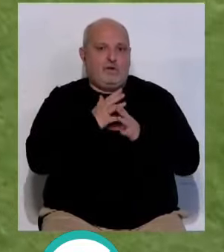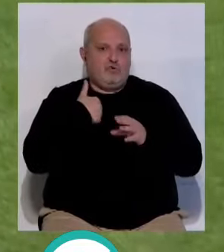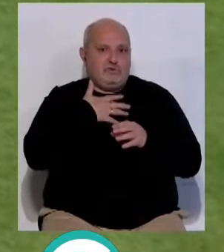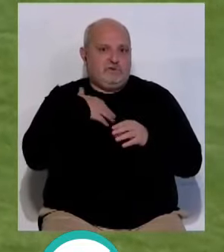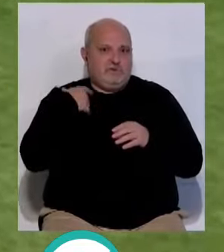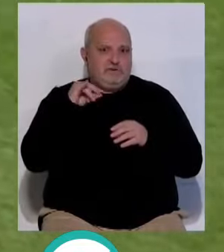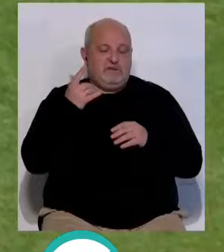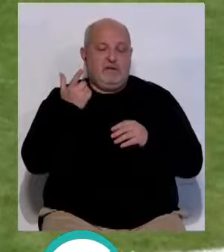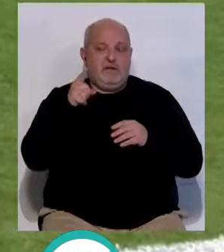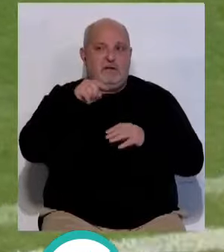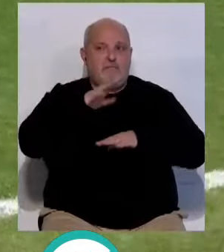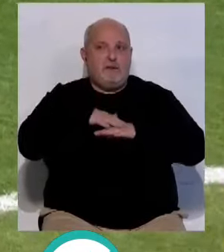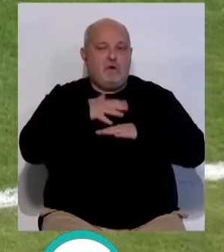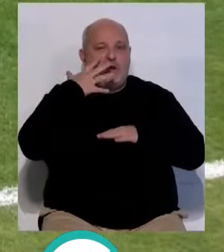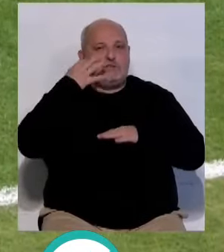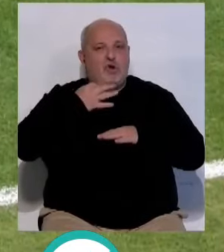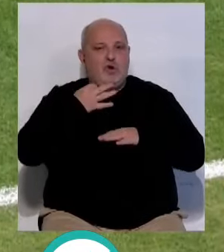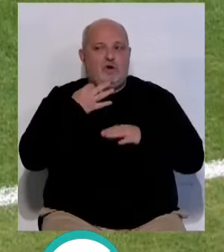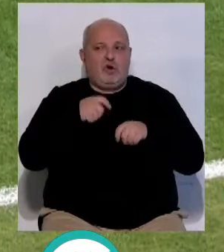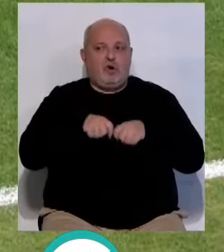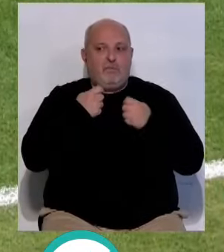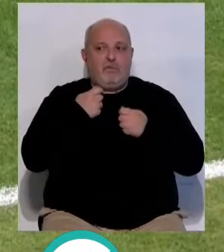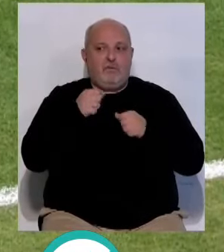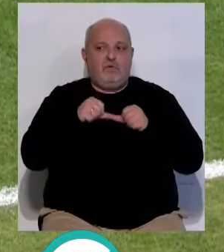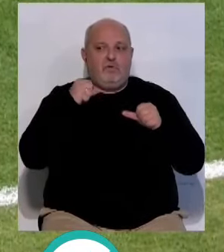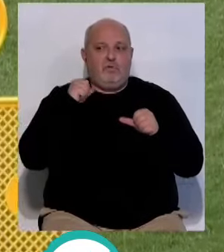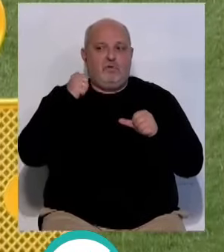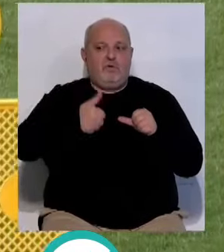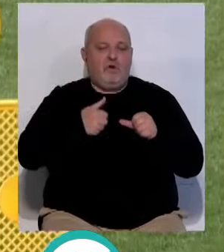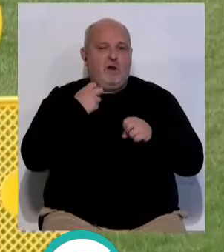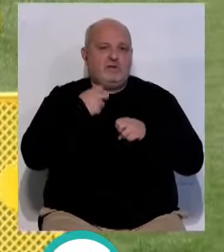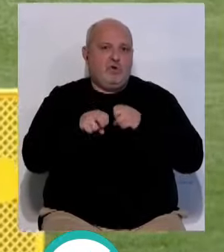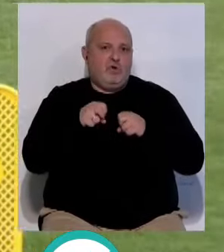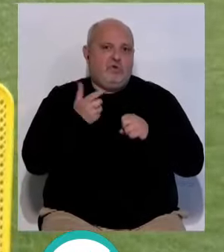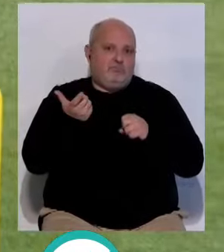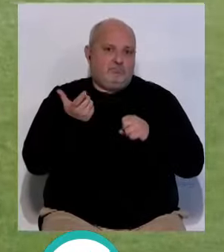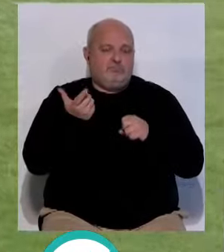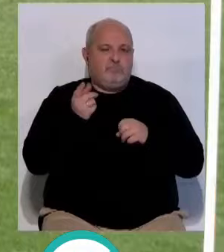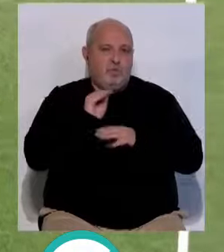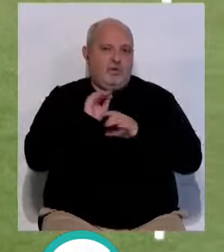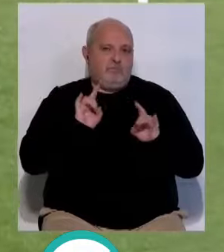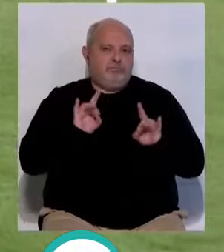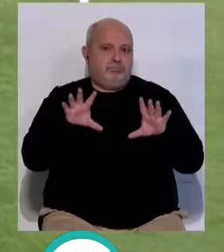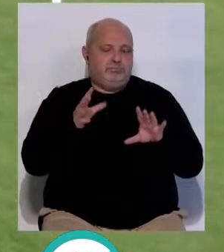si hay el mínimo riesgo de que se rompa después de una lesión tan importante creo que se le está